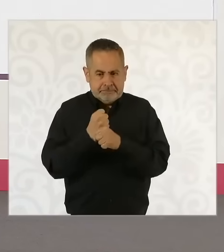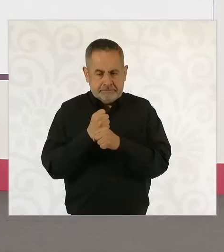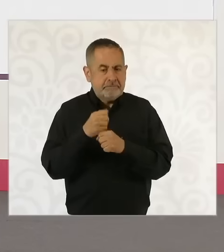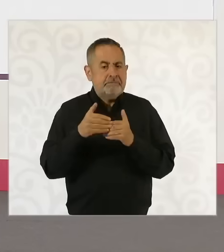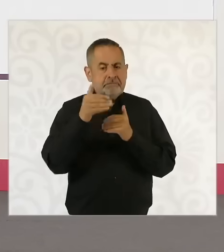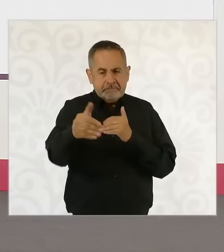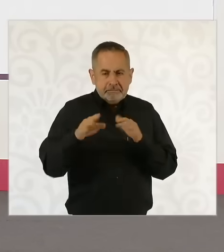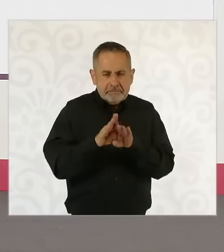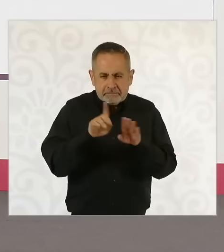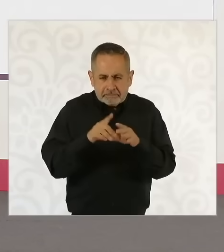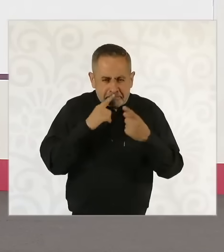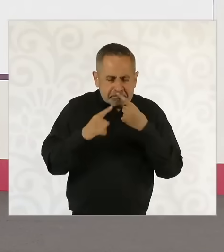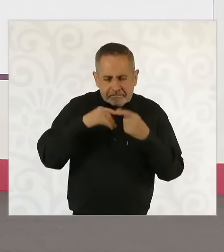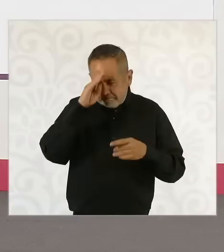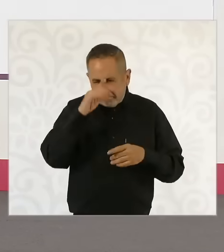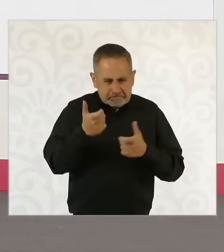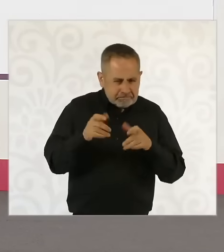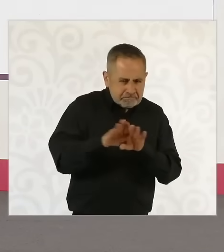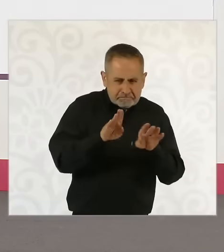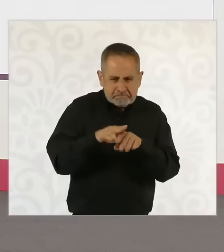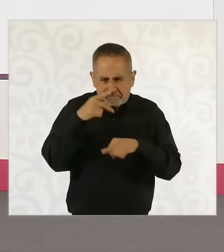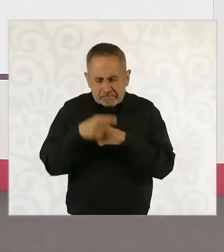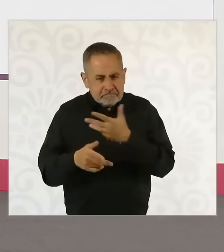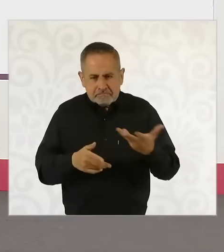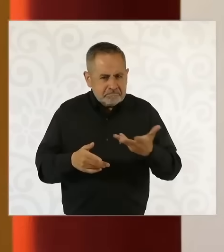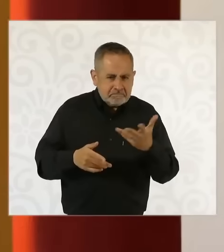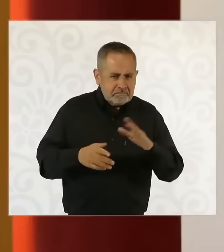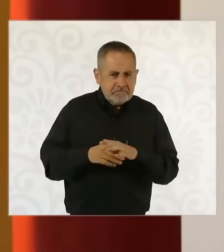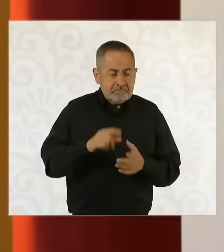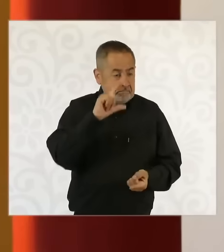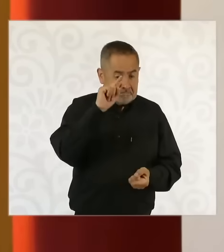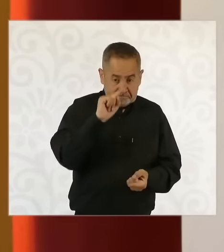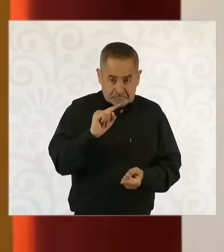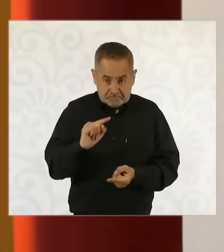como indicador de expectativas económicas y riesgo mientras más abajo menor riesgo